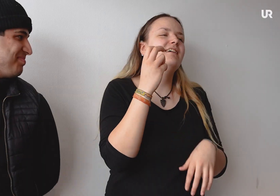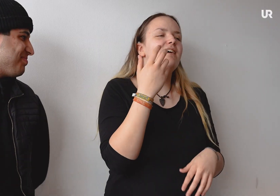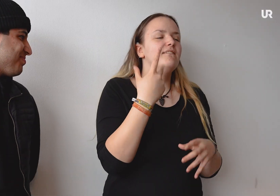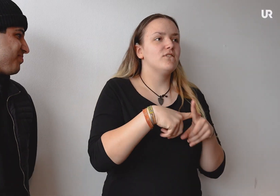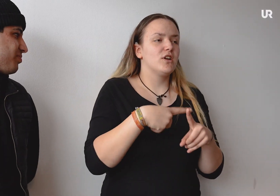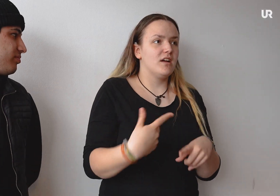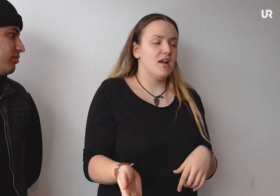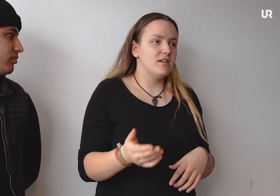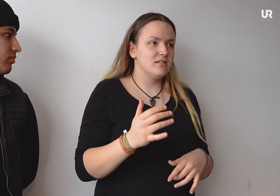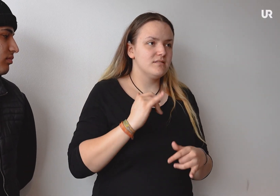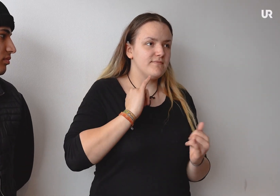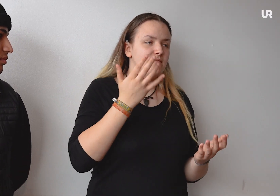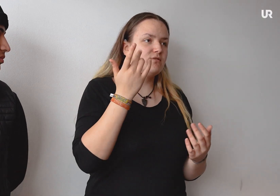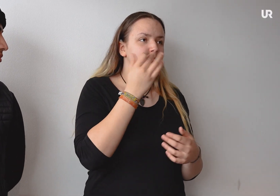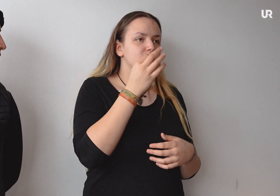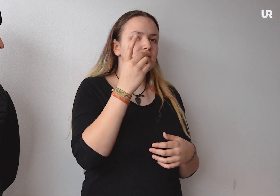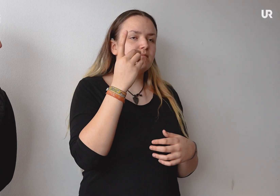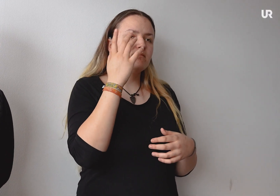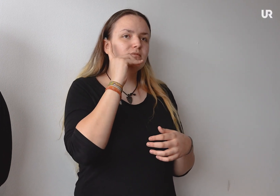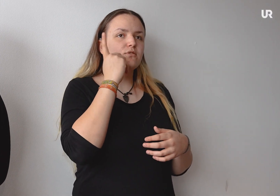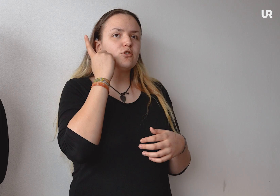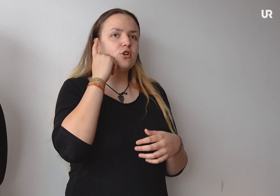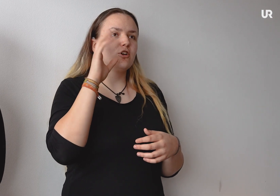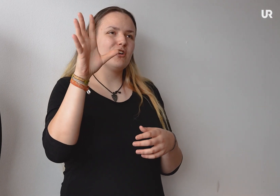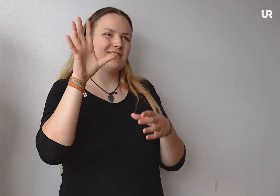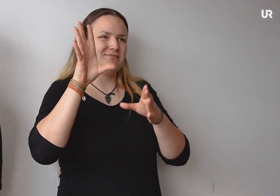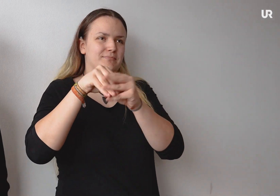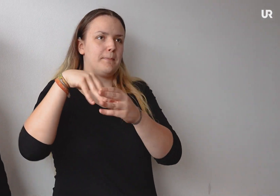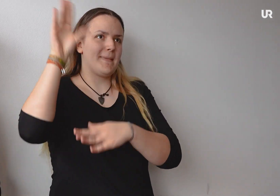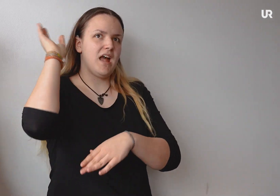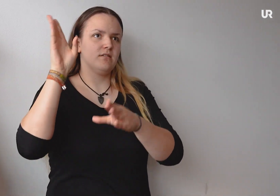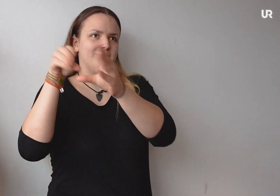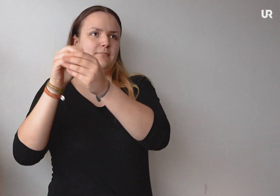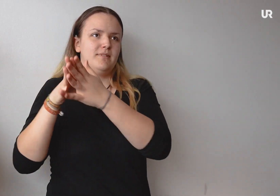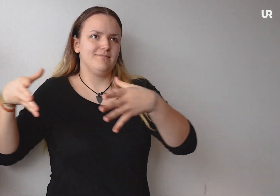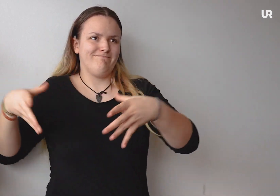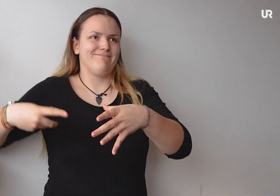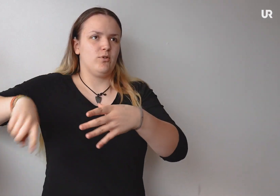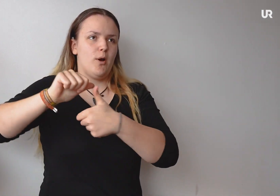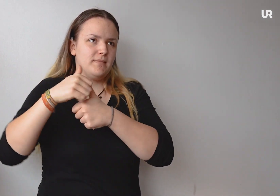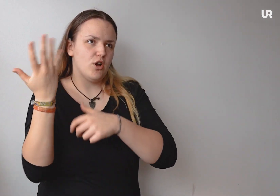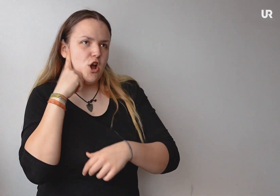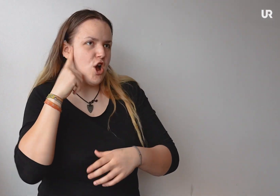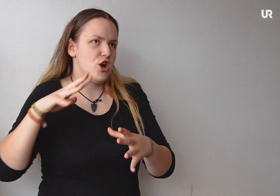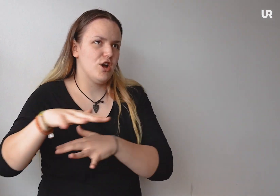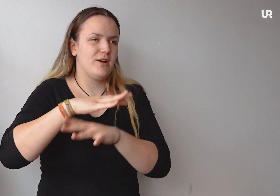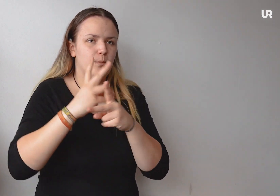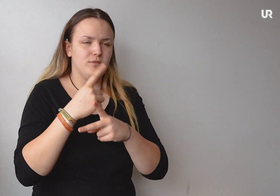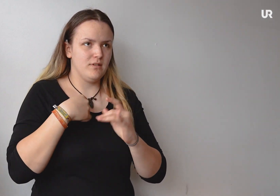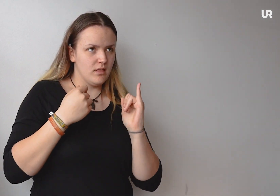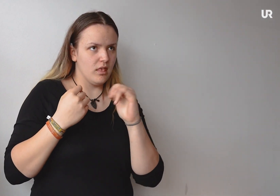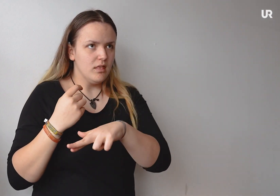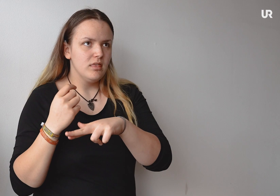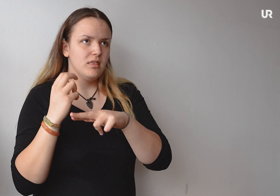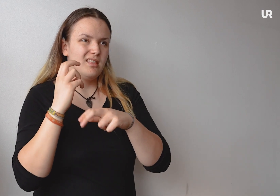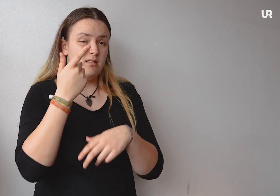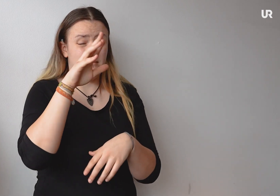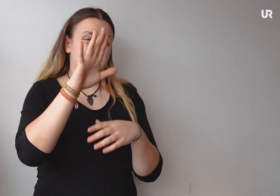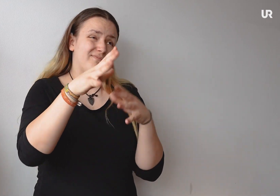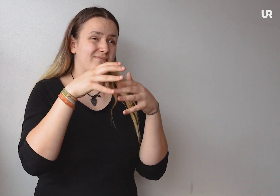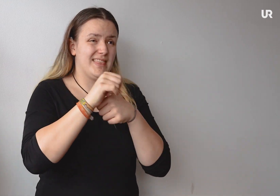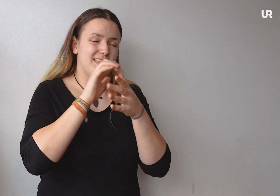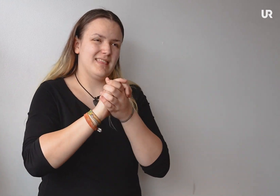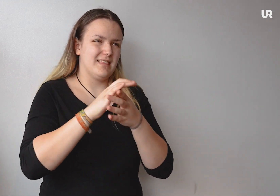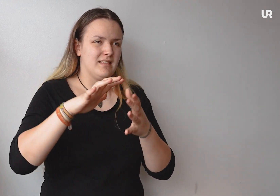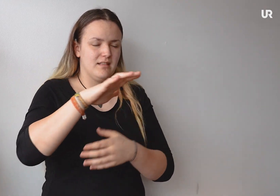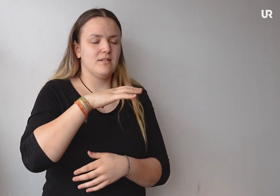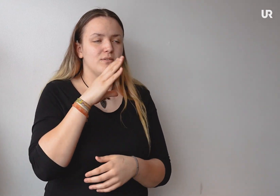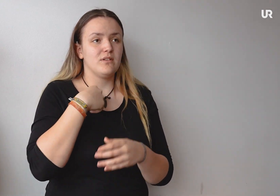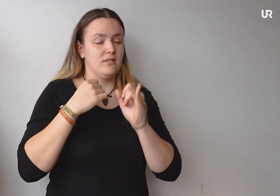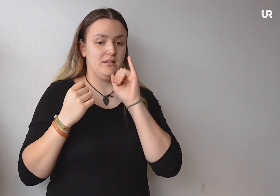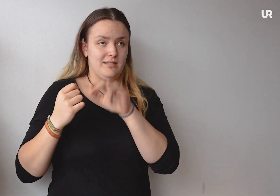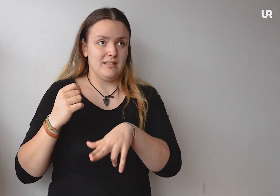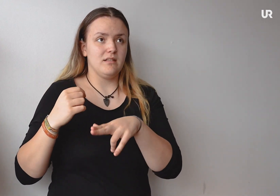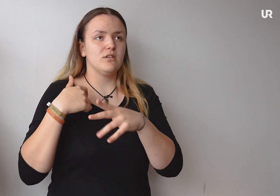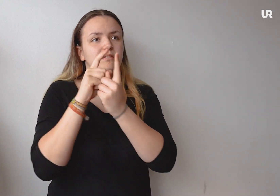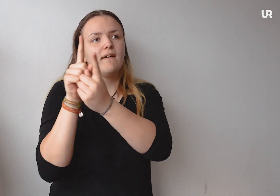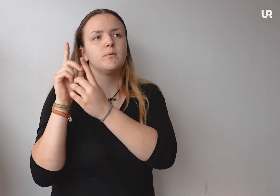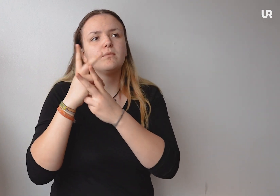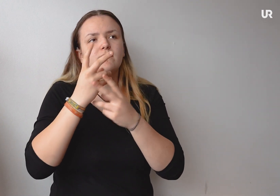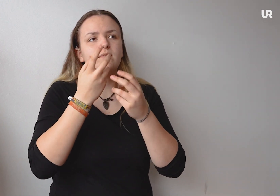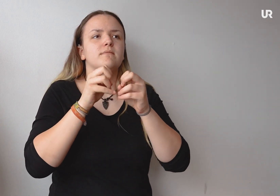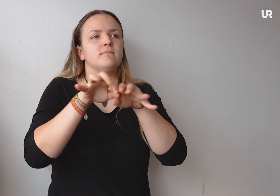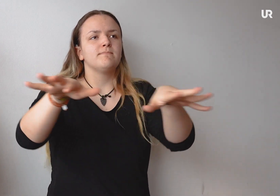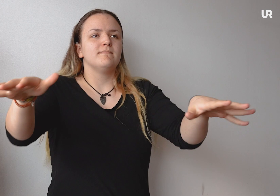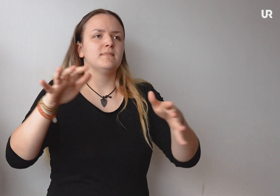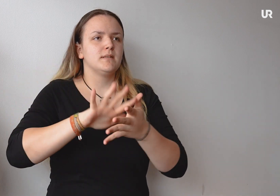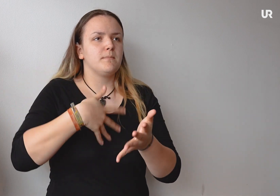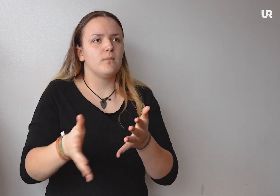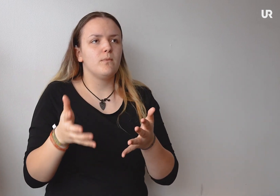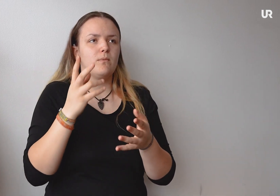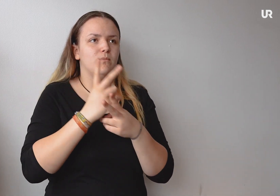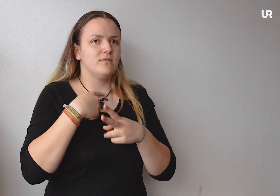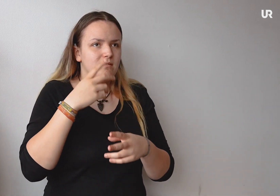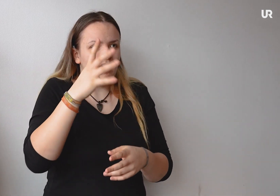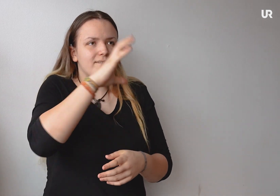Fördelen med att dejta en hörande är att genom hans hörande umgängeskrets, kan jag sprida kunskap om döva och teckenspråk.